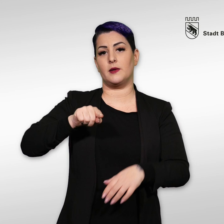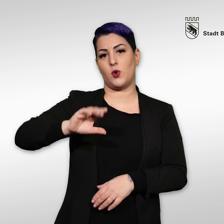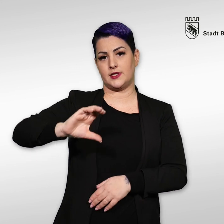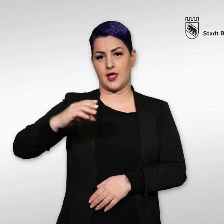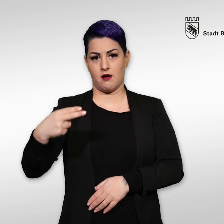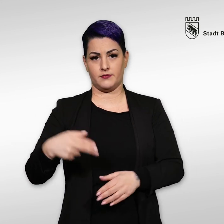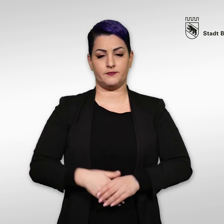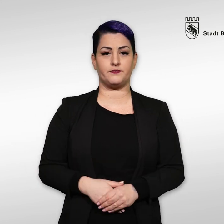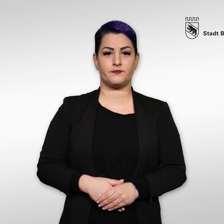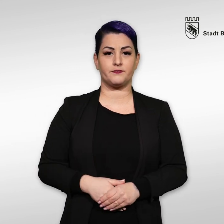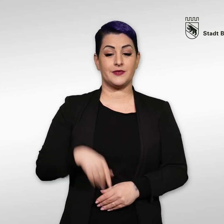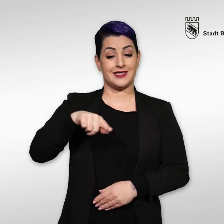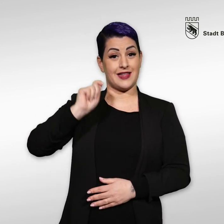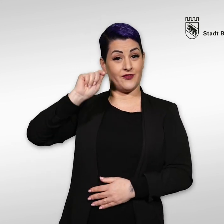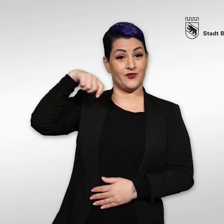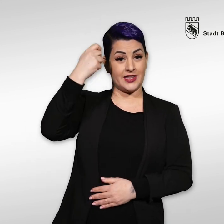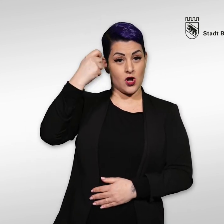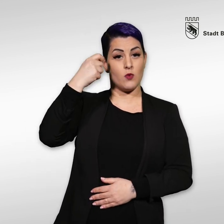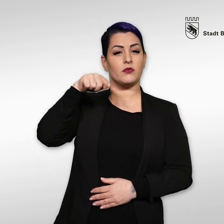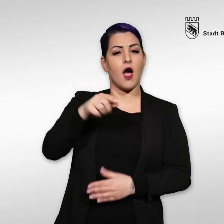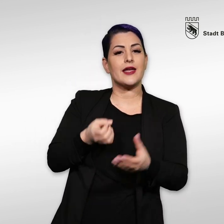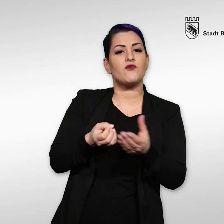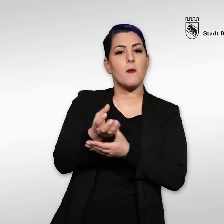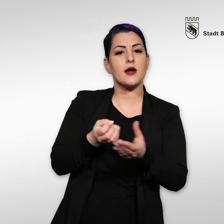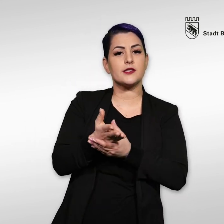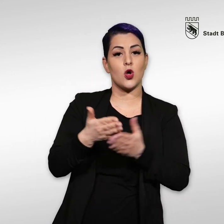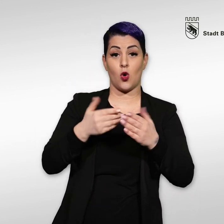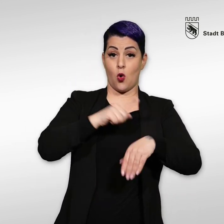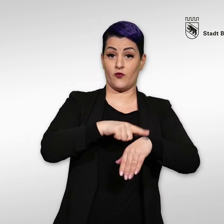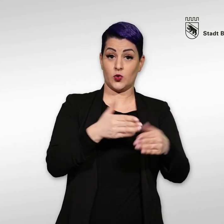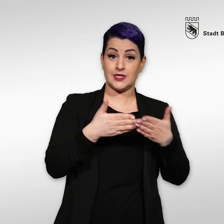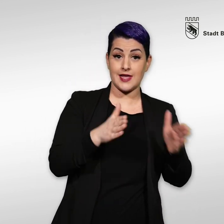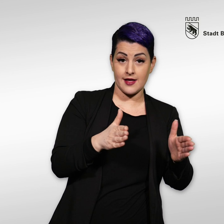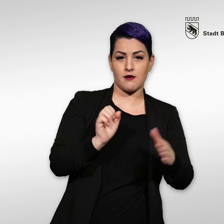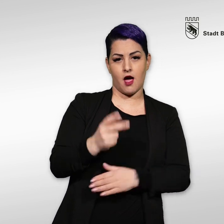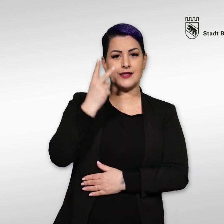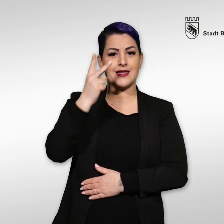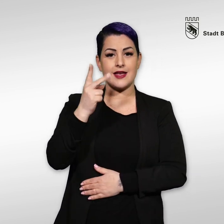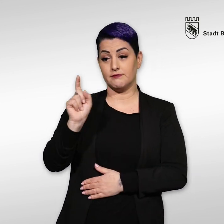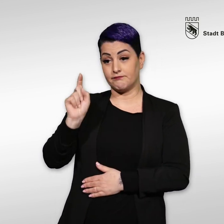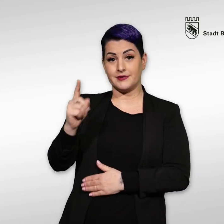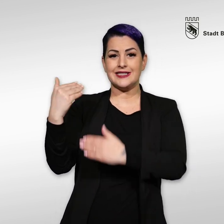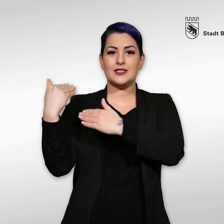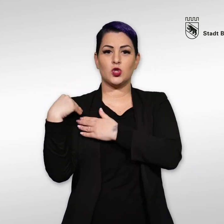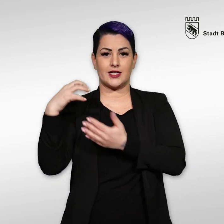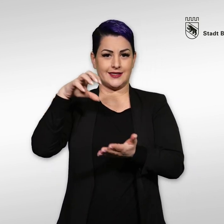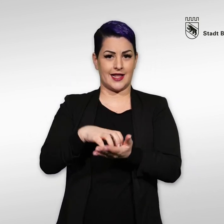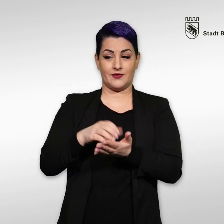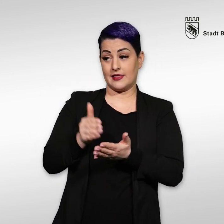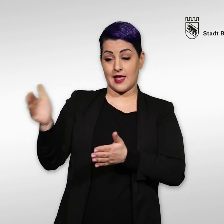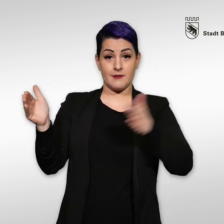Sie finden diese Informationen sowie unsere Öffnungszeiten in der Box «Zuständige Stelle» neben oder unter diesem Video.